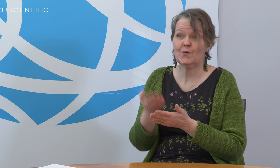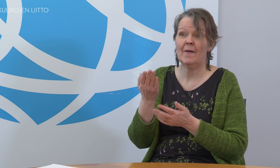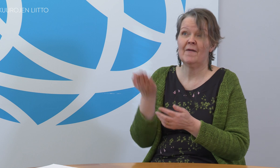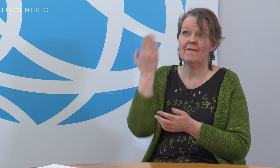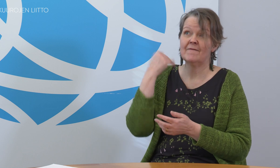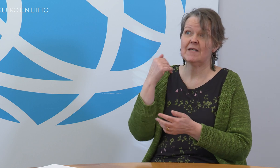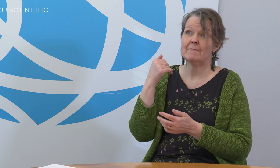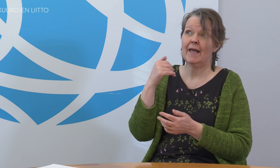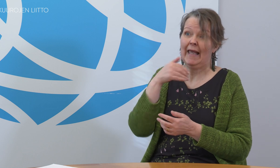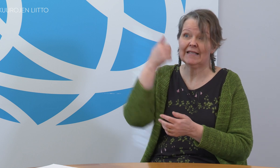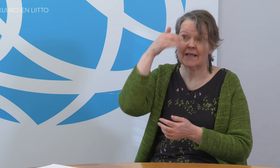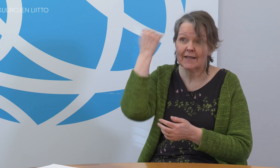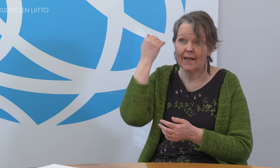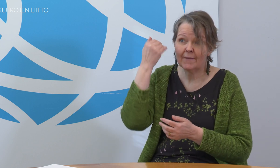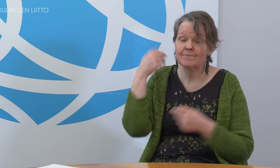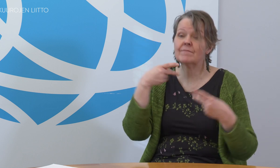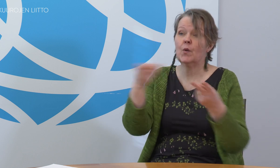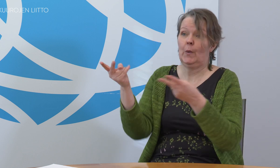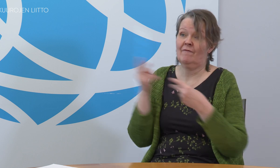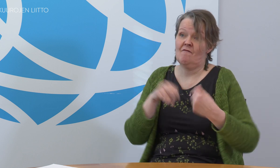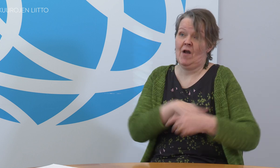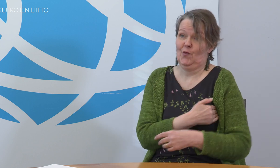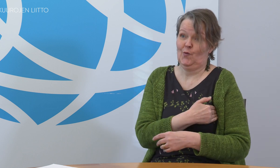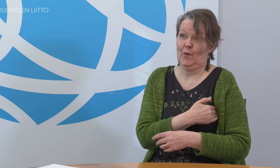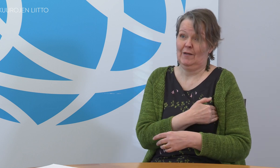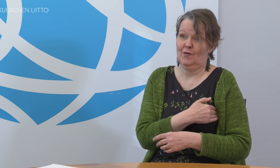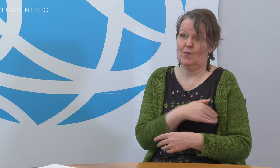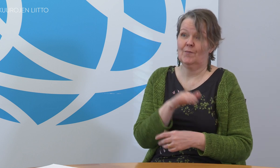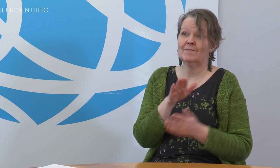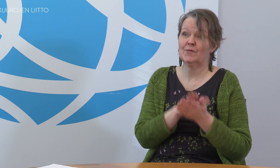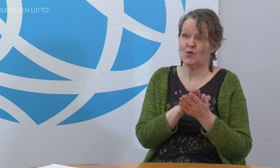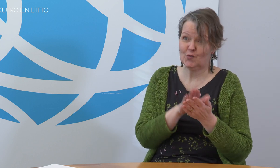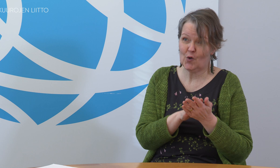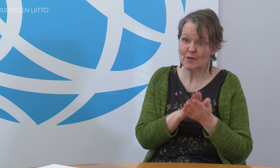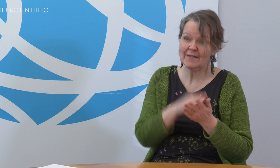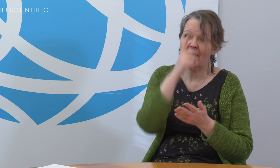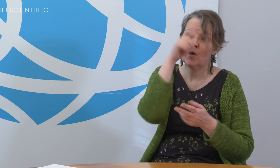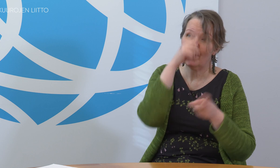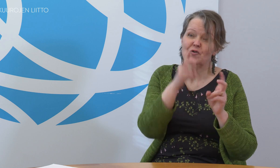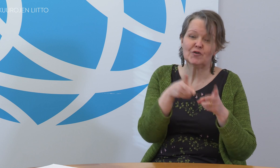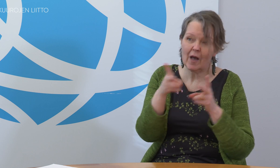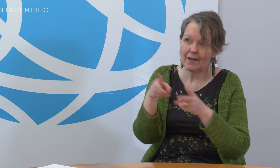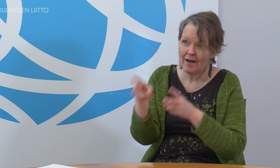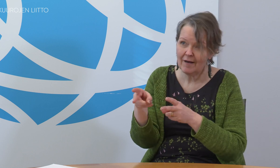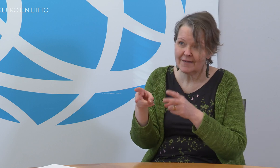Viime kesänä yhdenvertaisuusvaltuutettu teki suosituksen yliopistosairaaloihin -